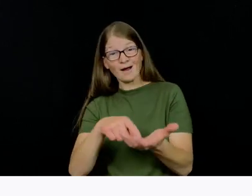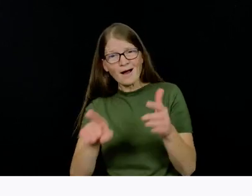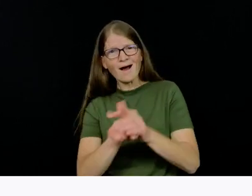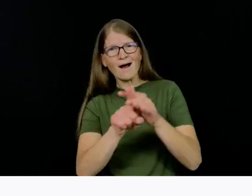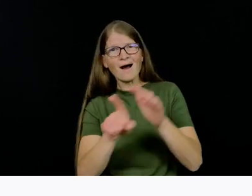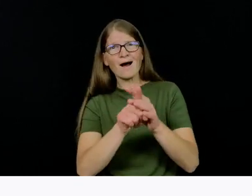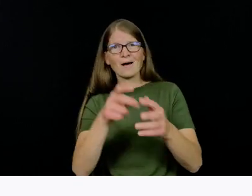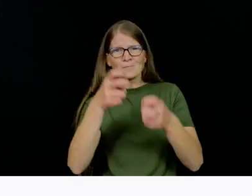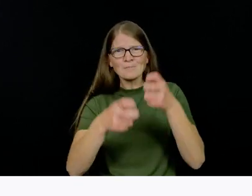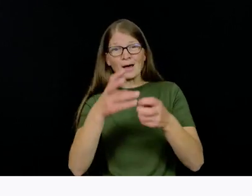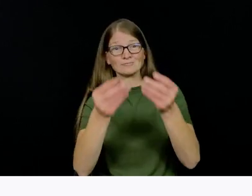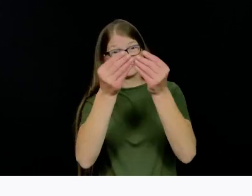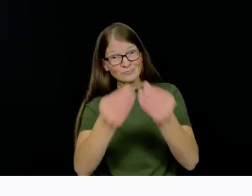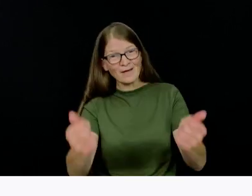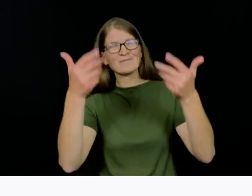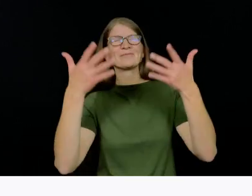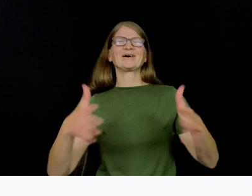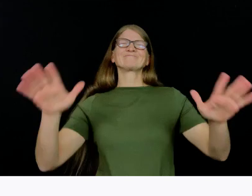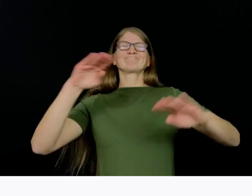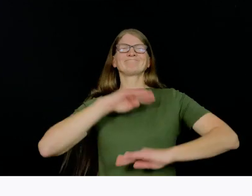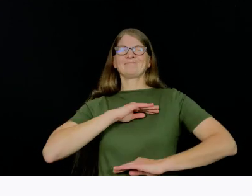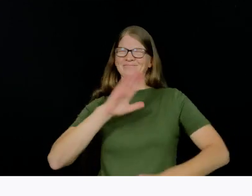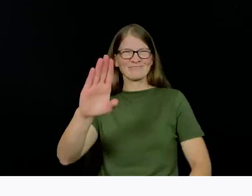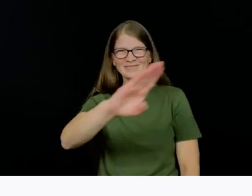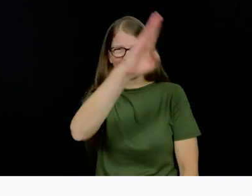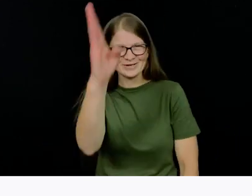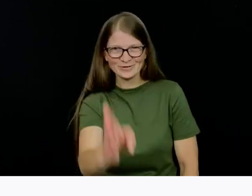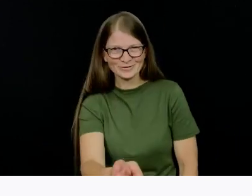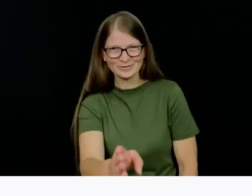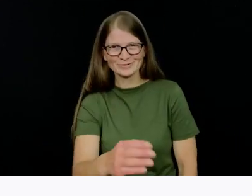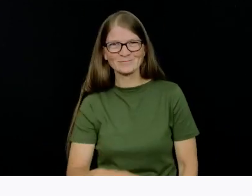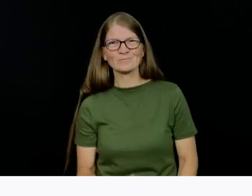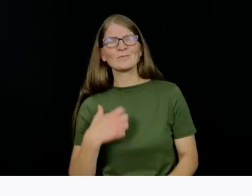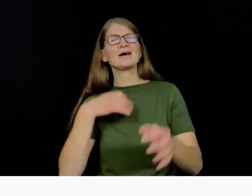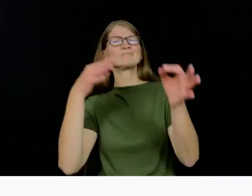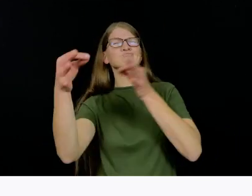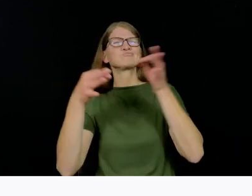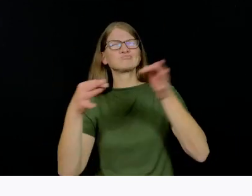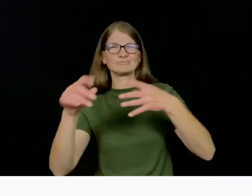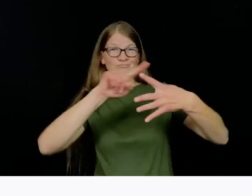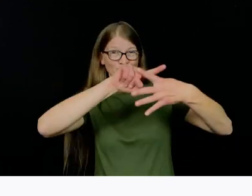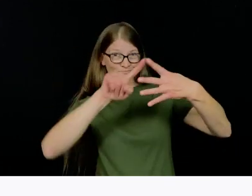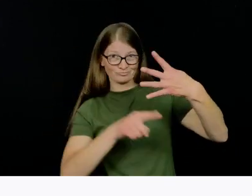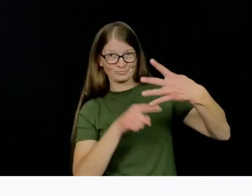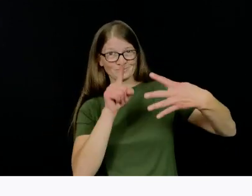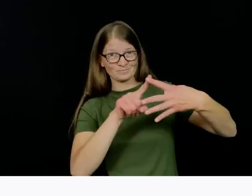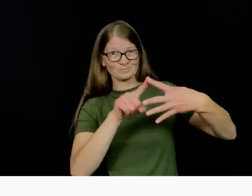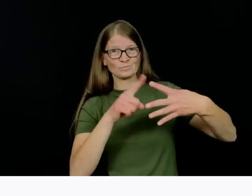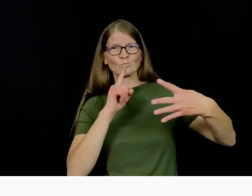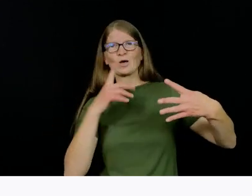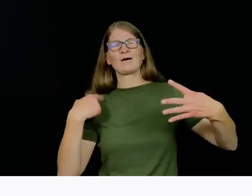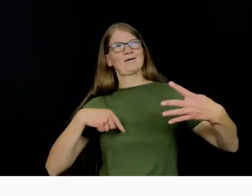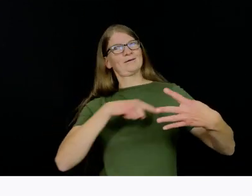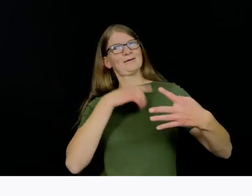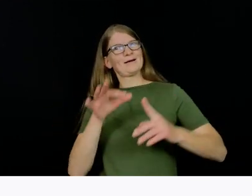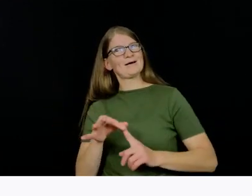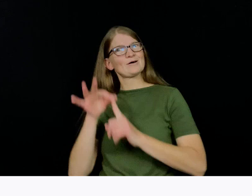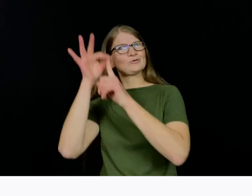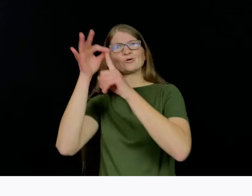ولكن قبل أن نفعل ذلك أود التحدّث قليلاً عمّا يجعلنا متفرّدين على وجه التحديد، العناصر الأربعة الرئيسية